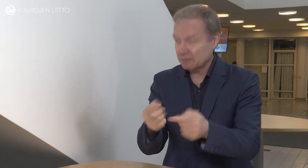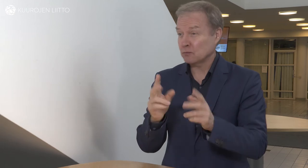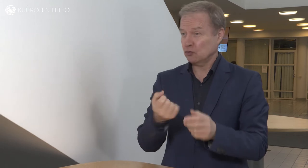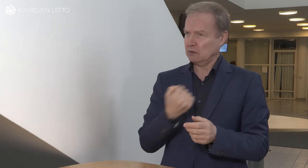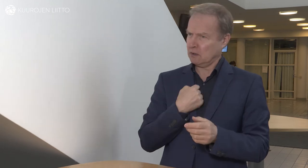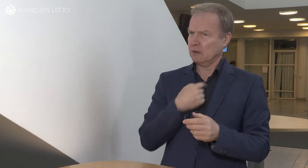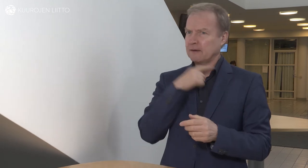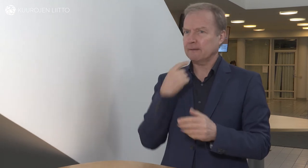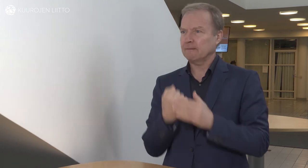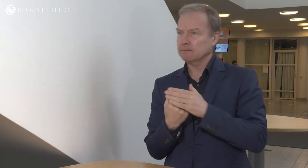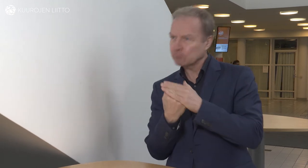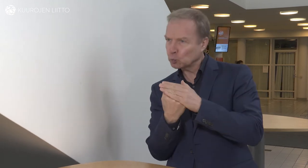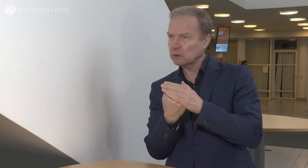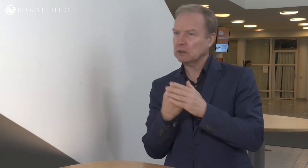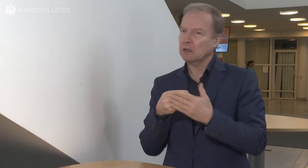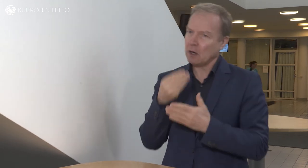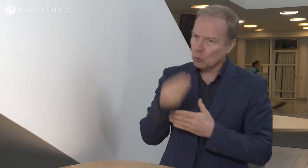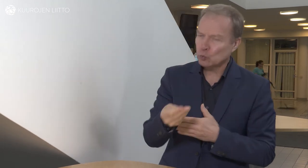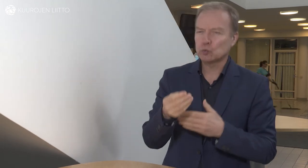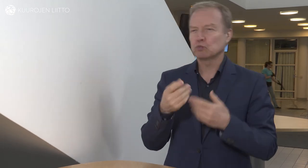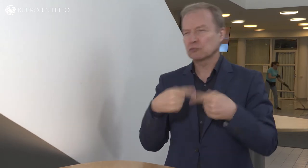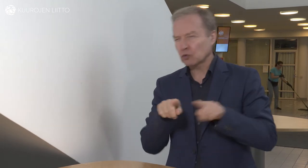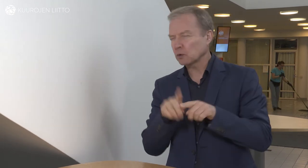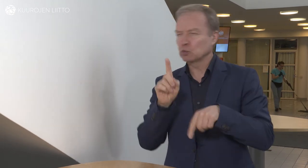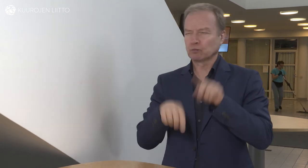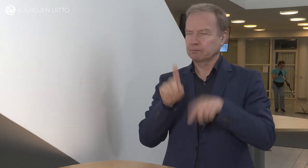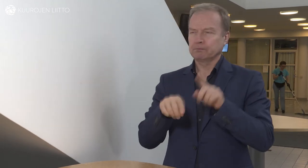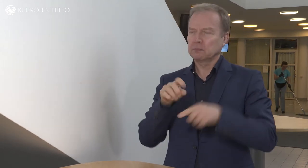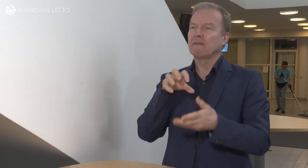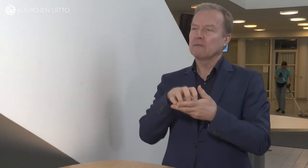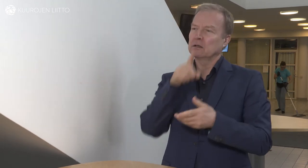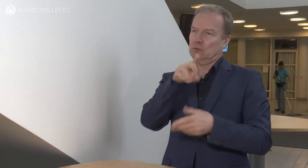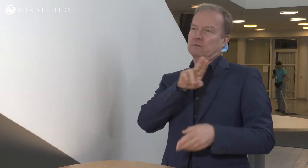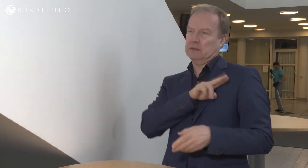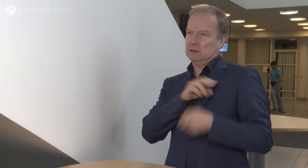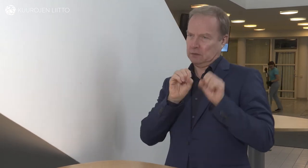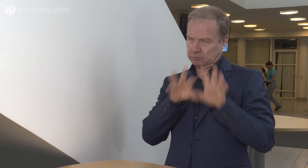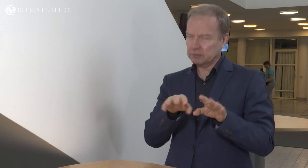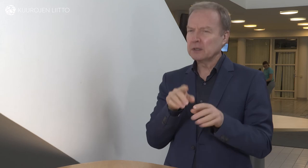valtion riittävällä tuella ja rahoituksella.